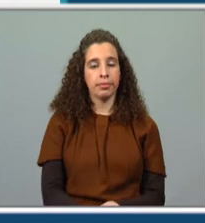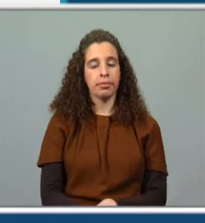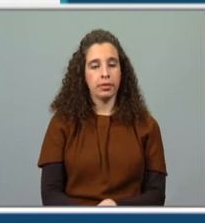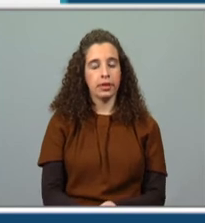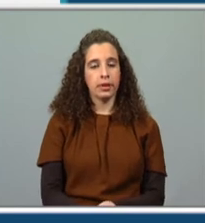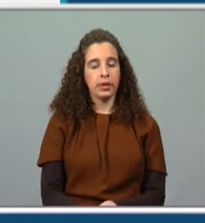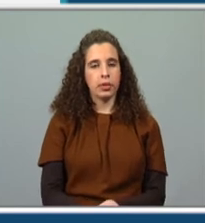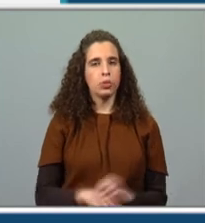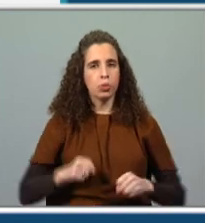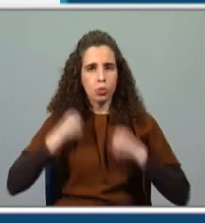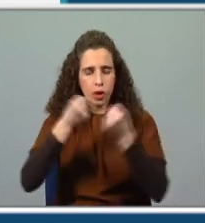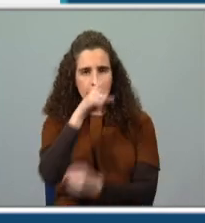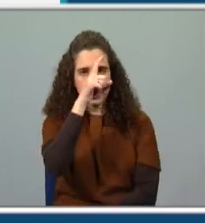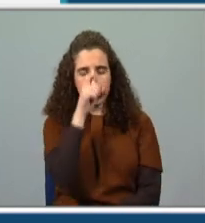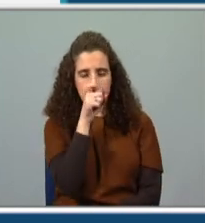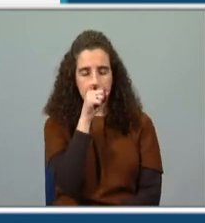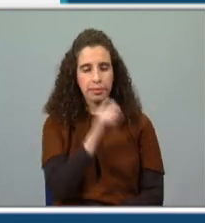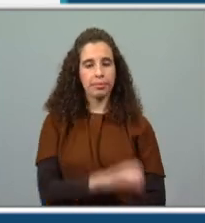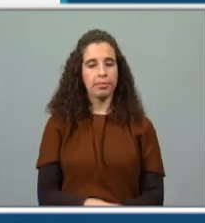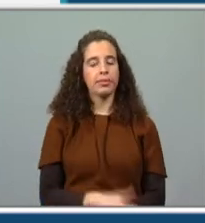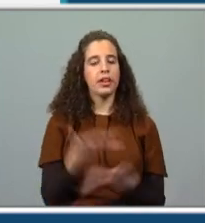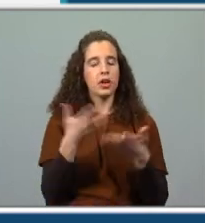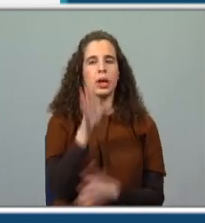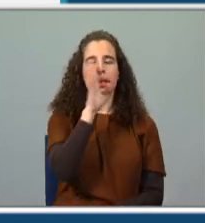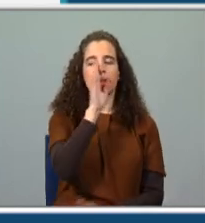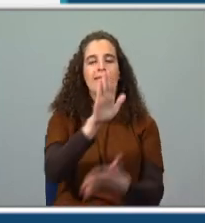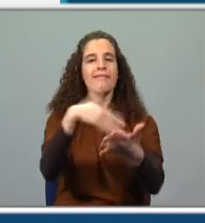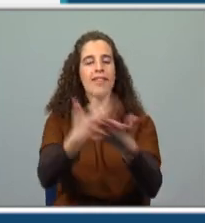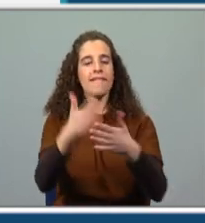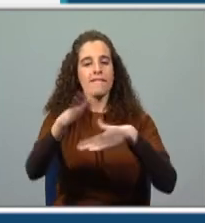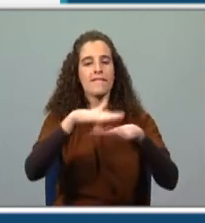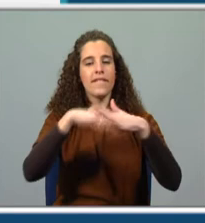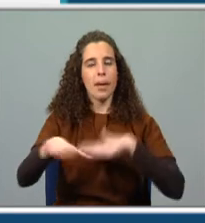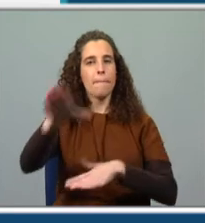conseguiste Recordar então e agora se eu te propor fazermos mais 設法記住當時和現在，如果我建議你做更多